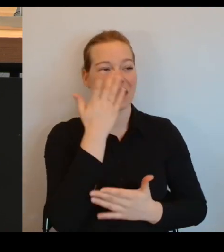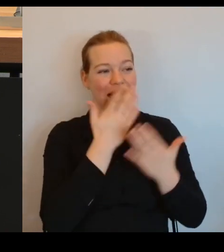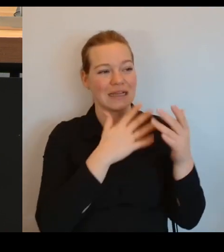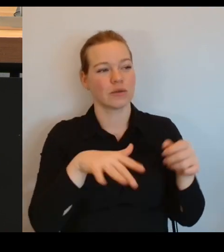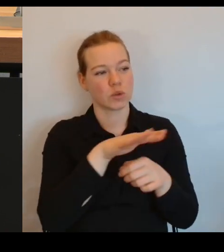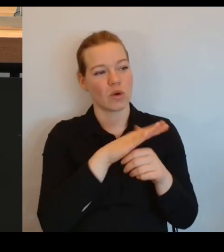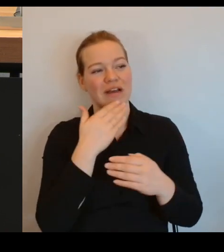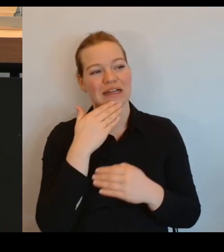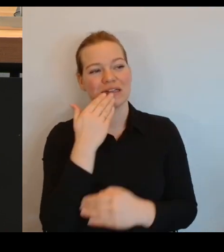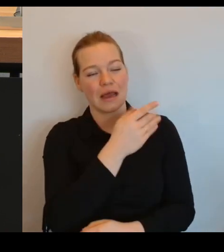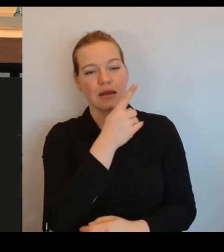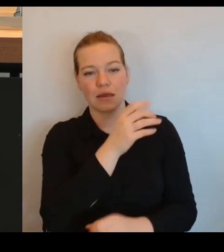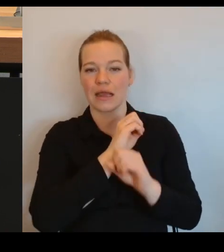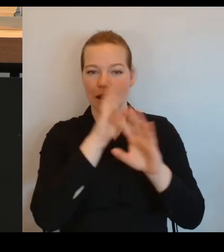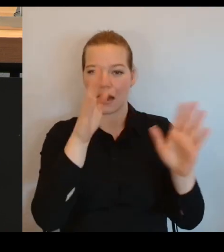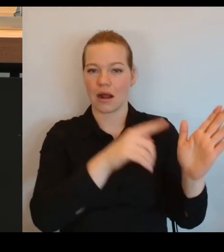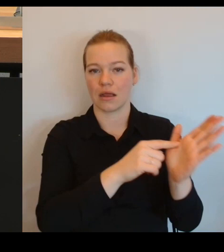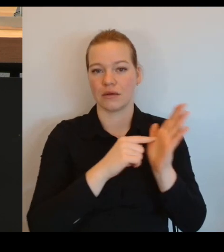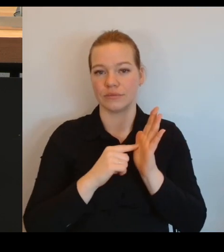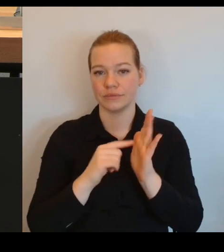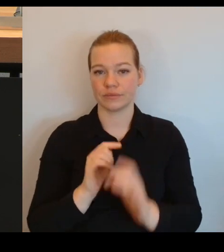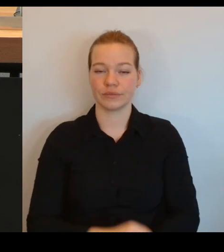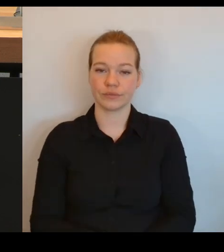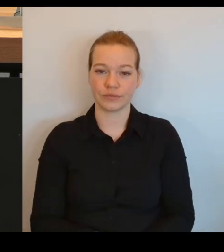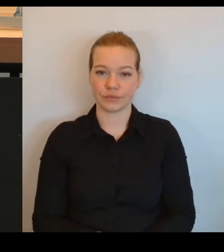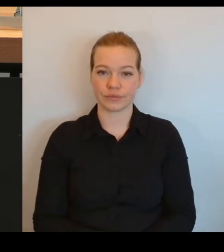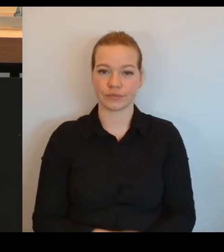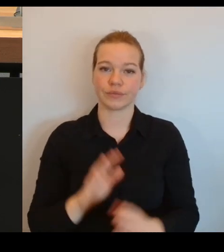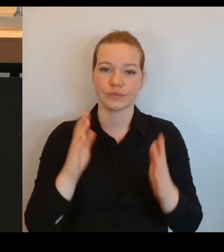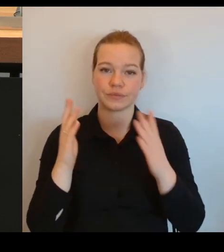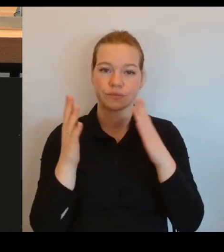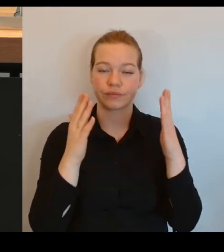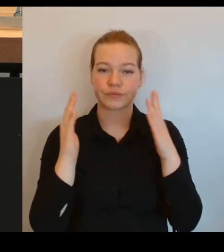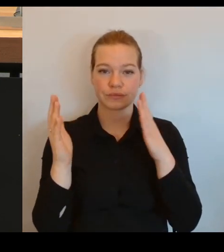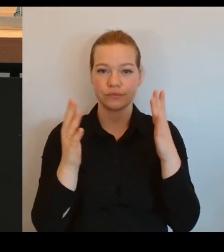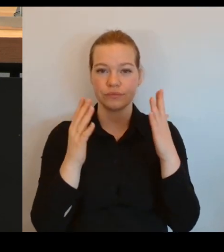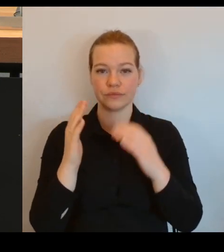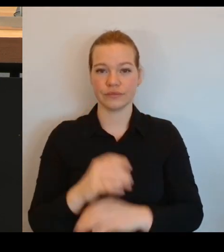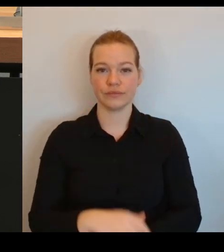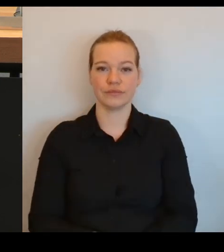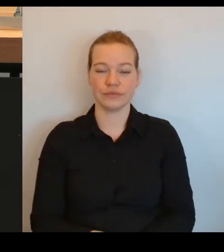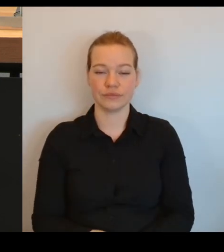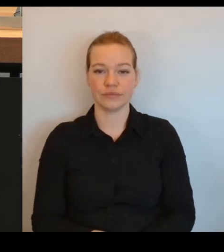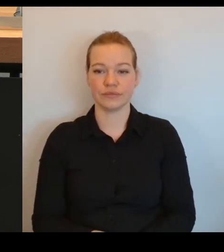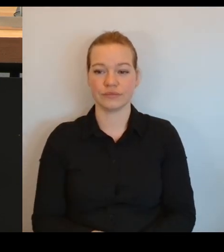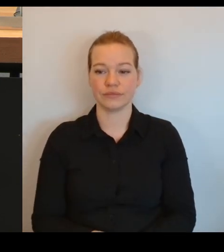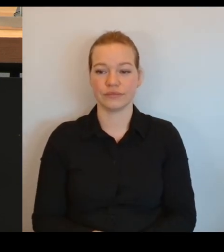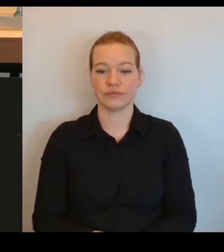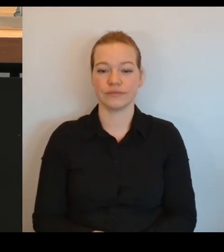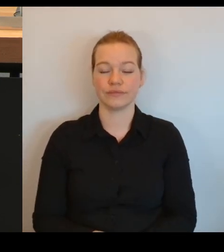Kommen wir zum nächsten Thema Stellenbesetzung. Wir alle kennen die teils prekäre personelle Situation in Verwaltungen